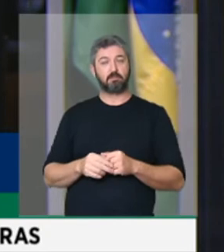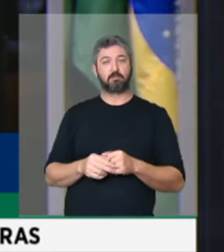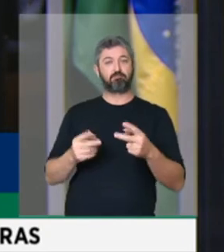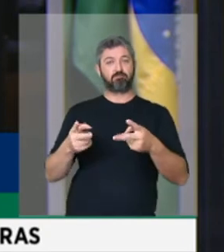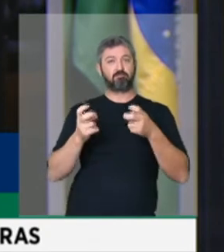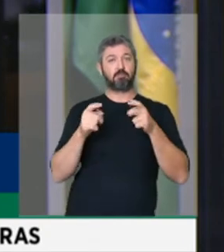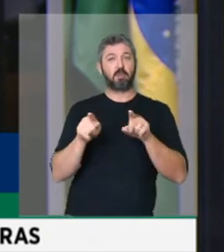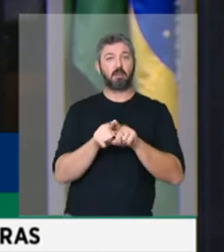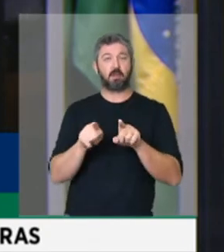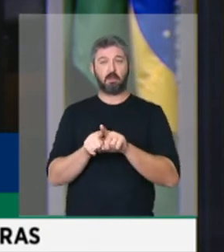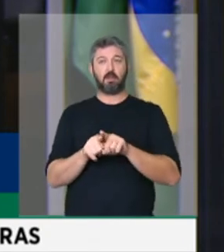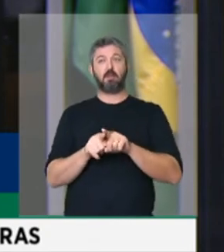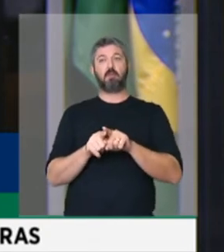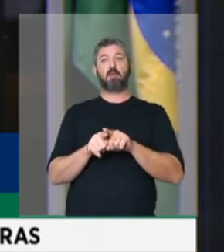A CONSTITUCIONALIZADO MATERIAL